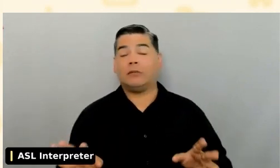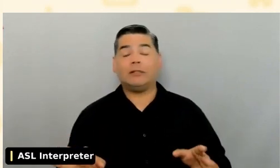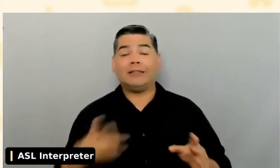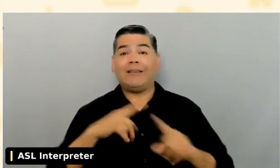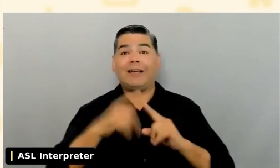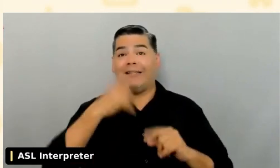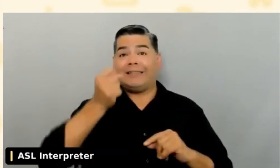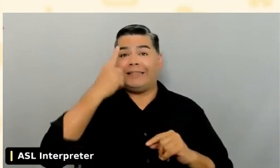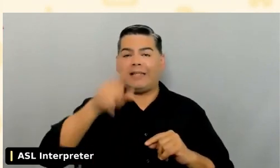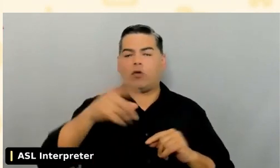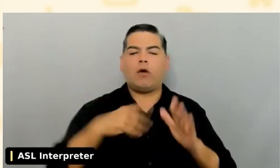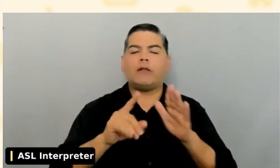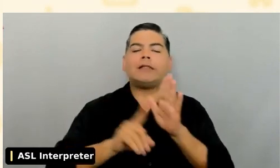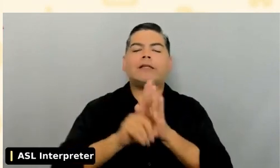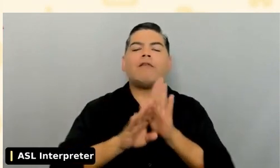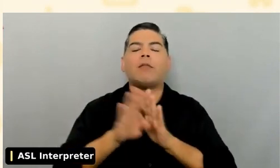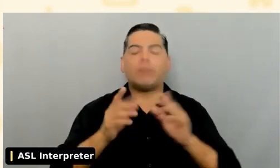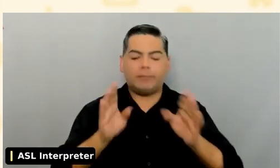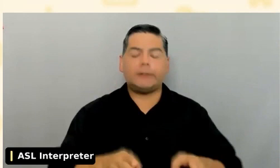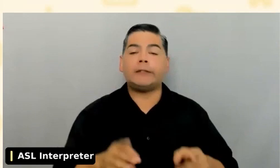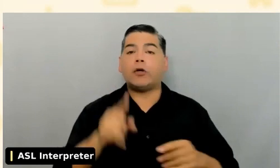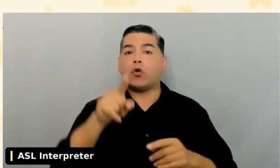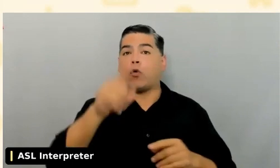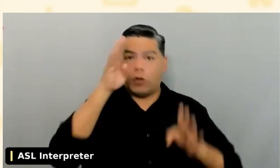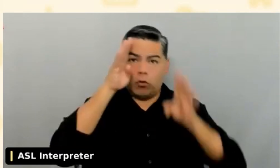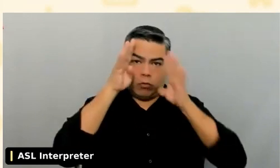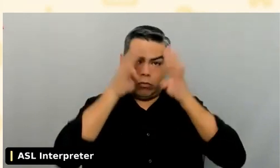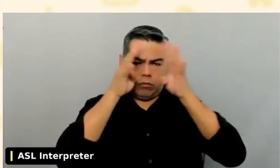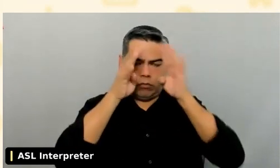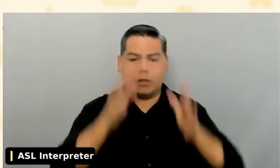del lado del desarrollador, tú eres el creador y las herramientas que necesitas, necesitan ATAG.